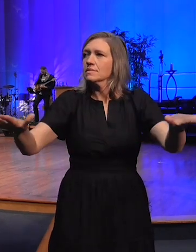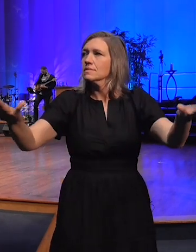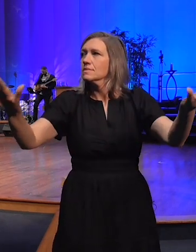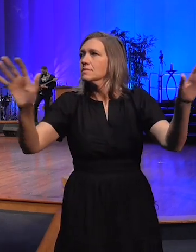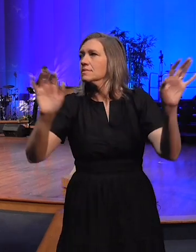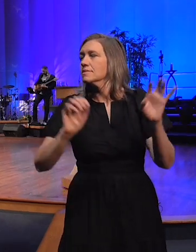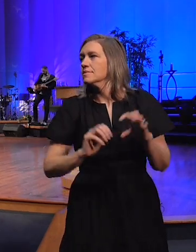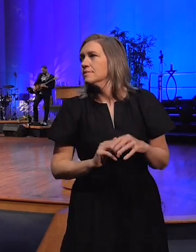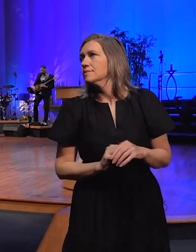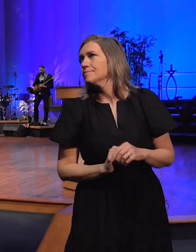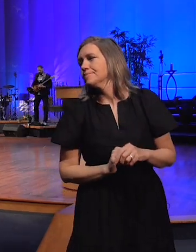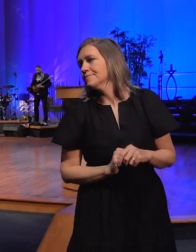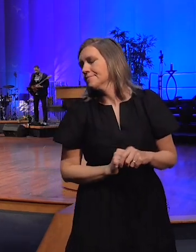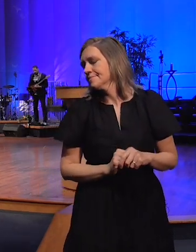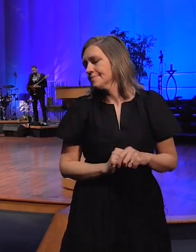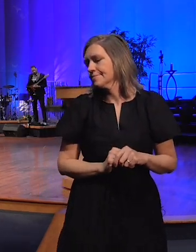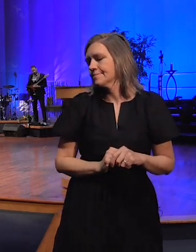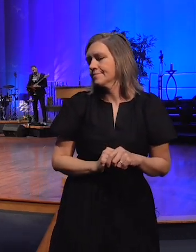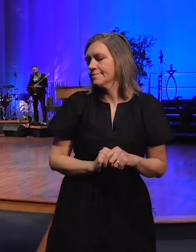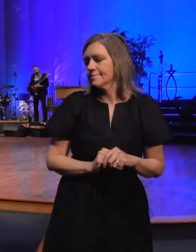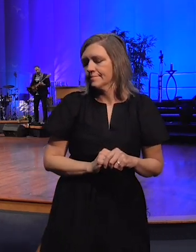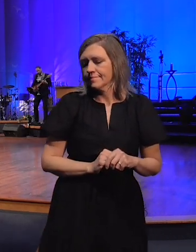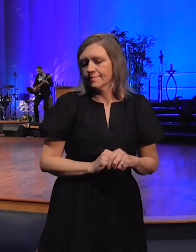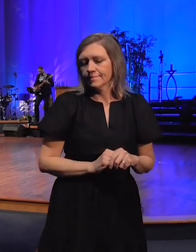gloriosa, oh